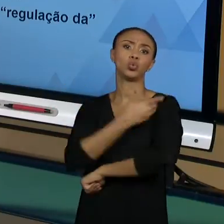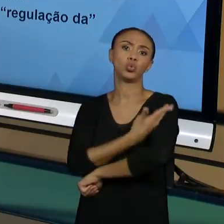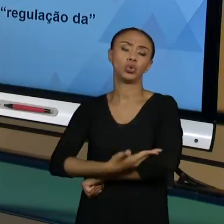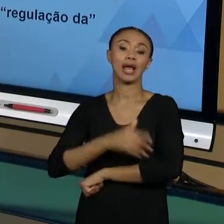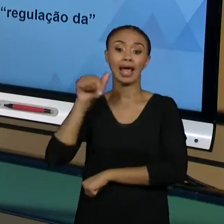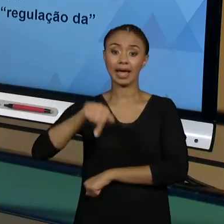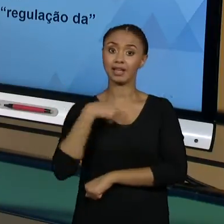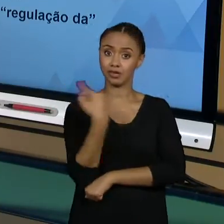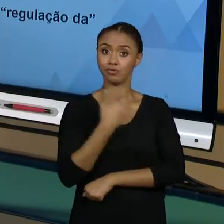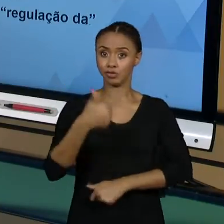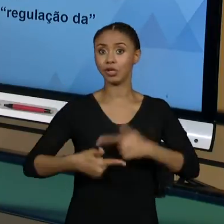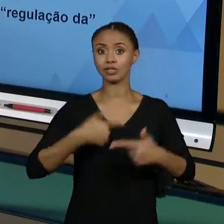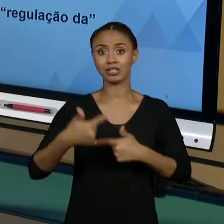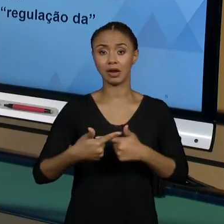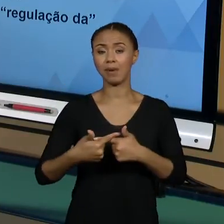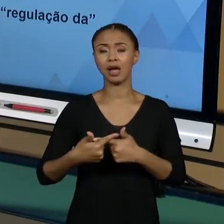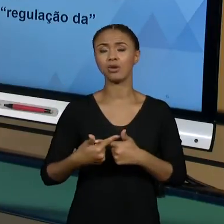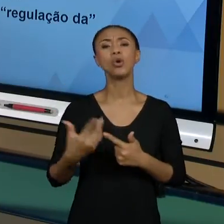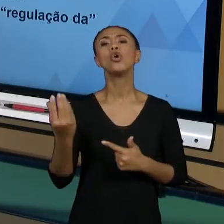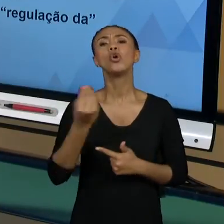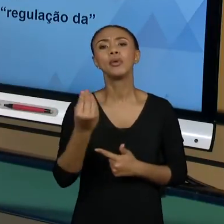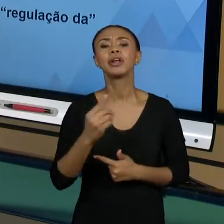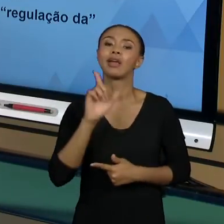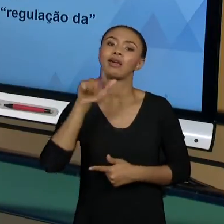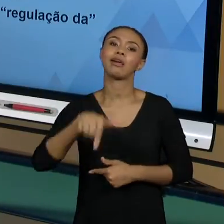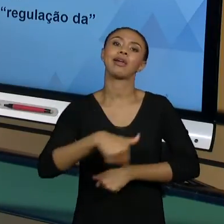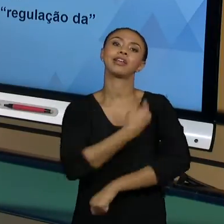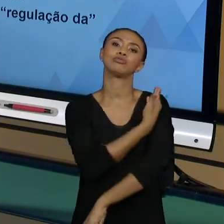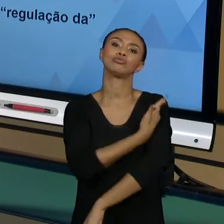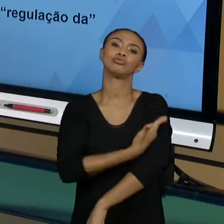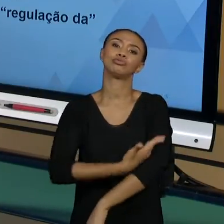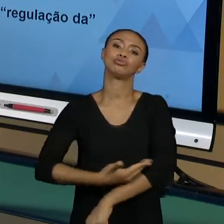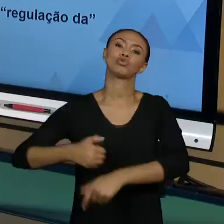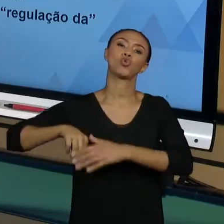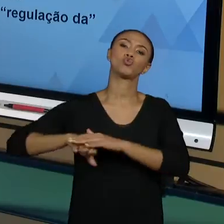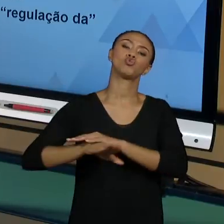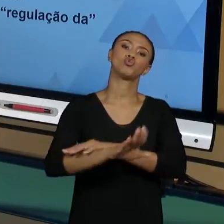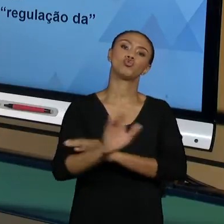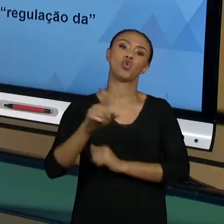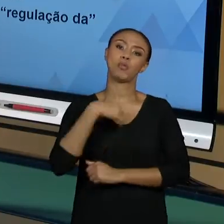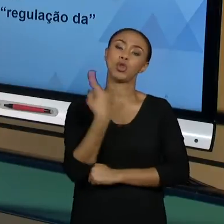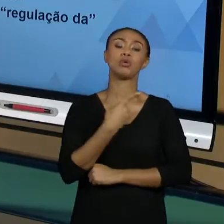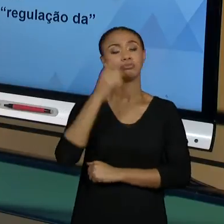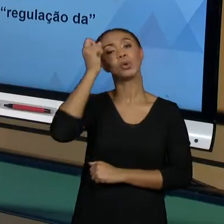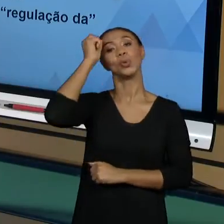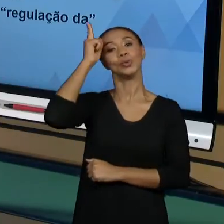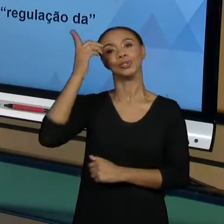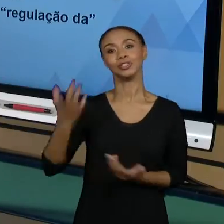ESTAMOS FAZENDO SÓ ACONTECE PORQUE ELE É UMA PRÁTICA DA CULTURA. E HÁ UMA PASSAGEM BEM